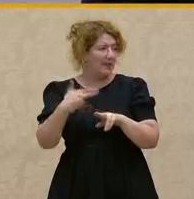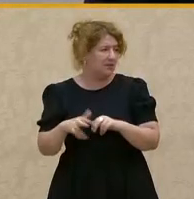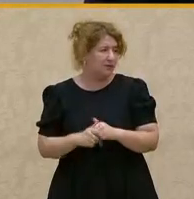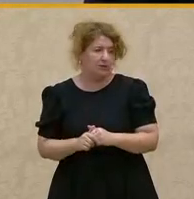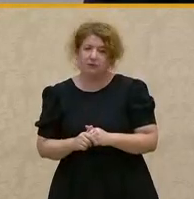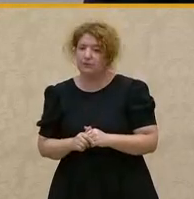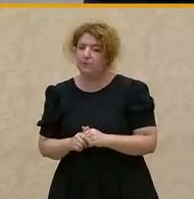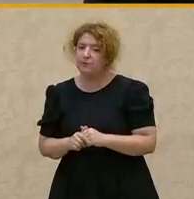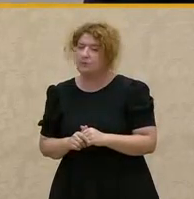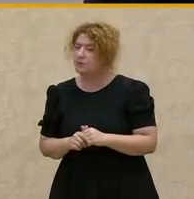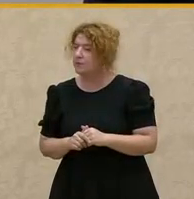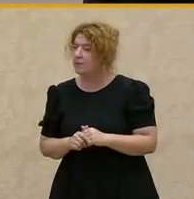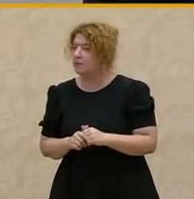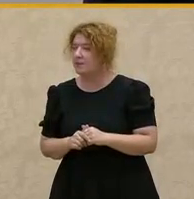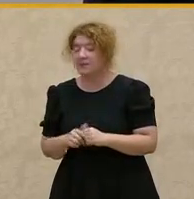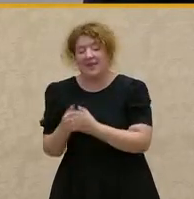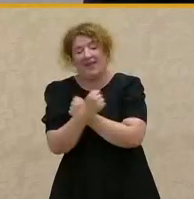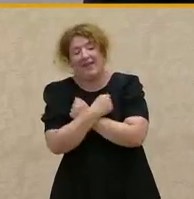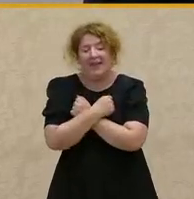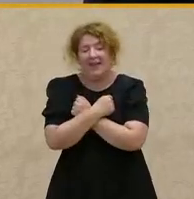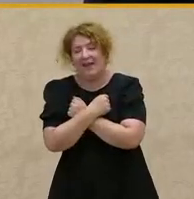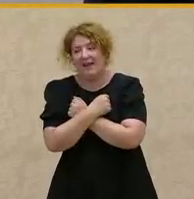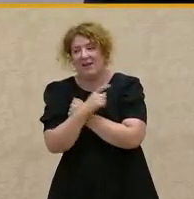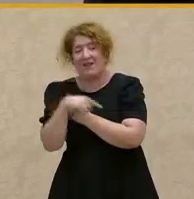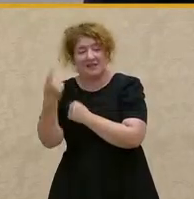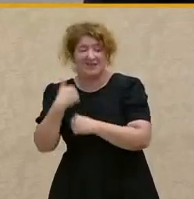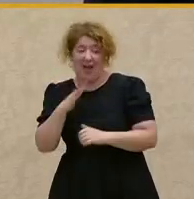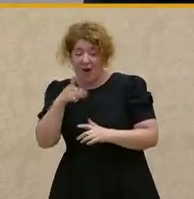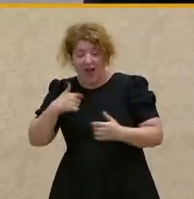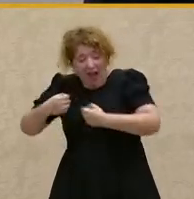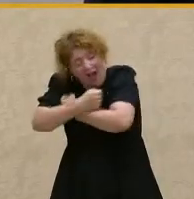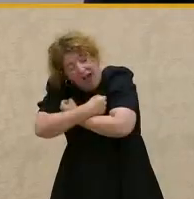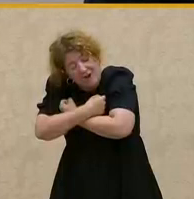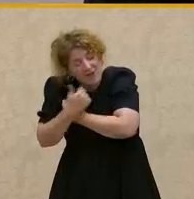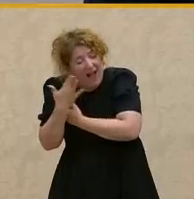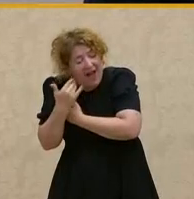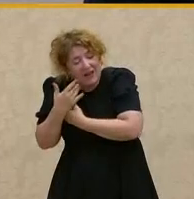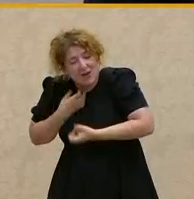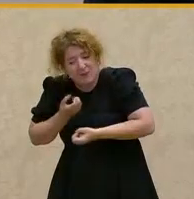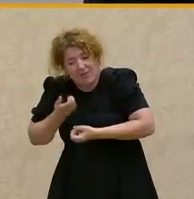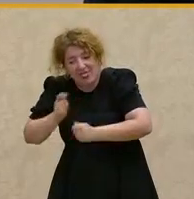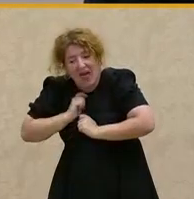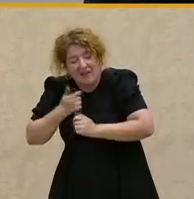Digo esto de queridísimos para ver si esto del abrazo les ayuda.